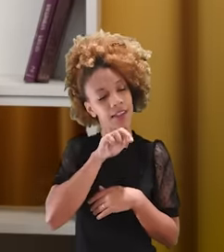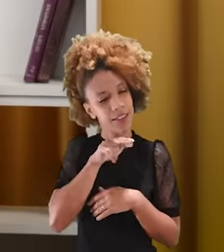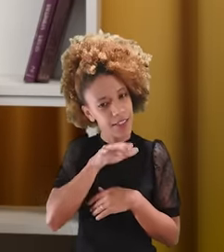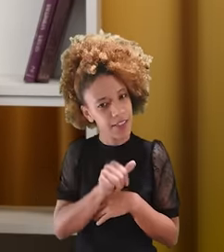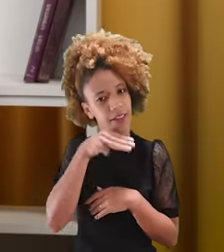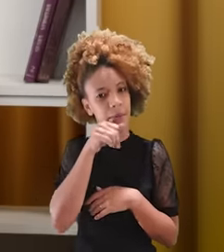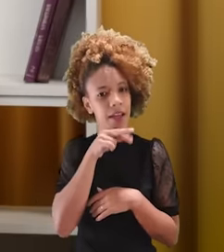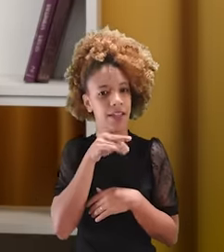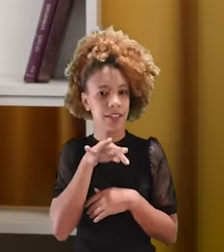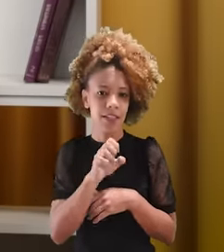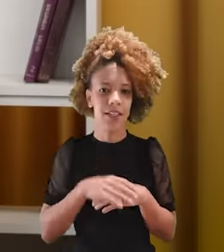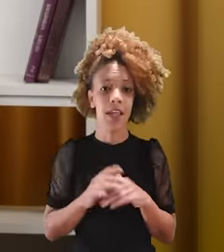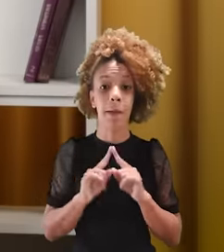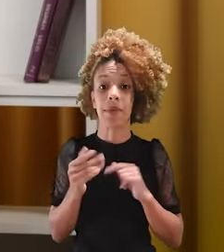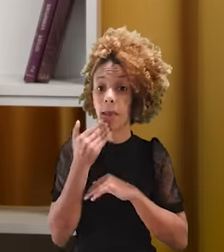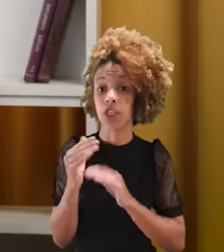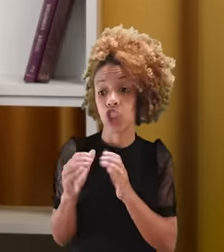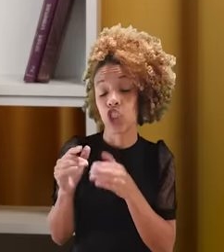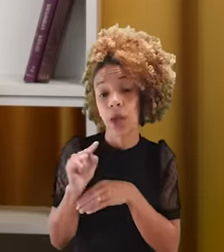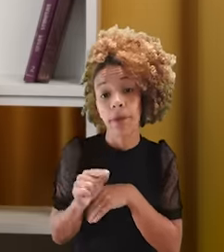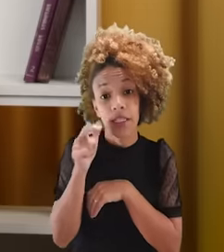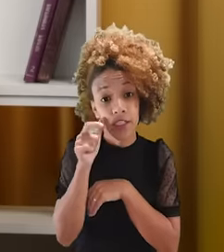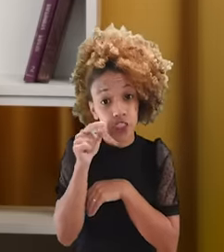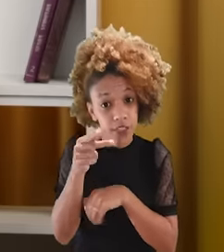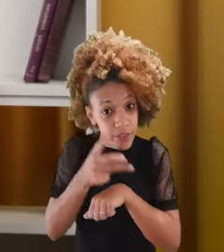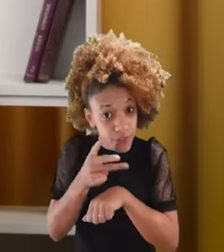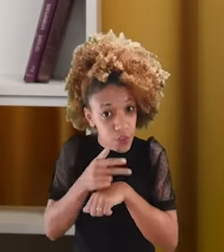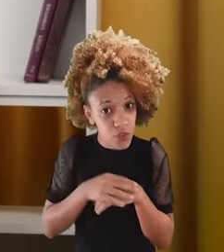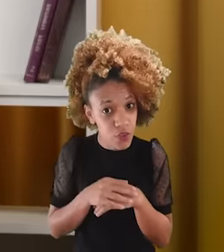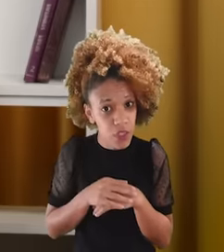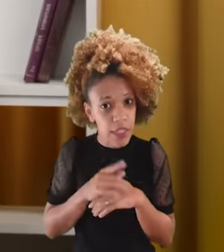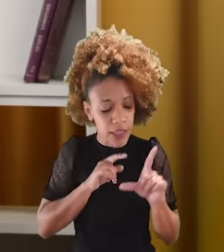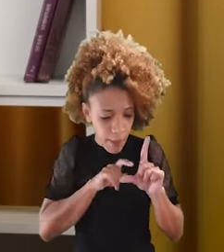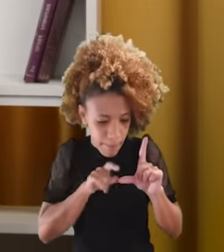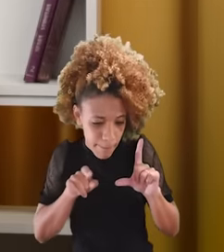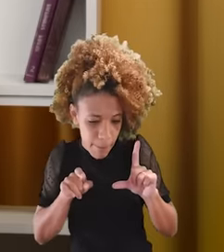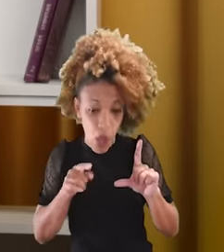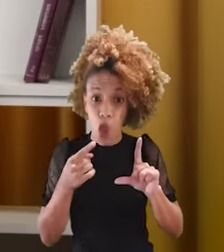e eu quero pedir pro Geração Z que tá assistindo esse vídeo para assistir na velocidade 1x porque